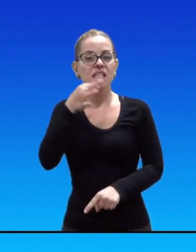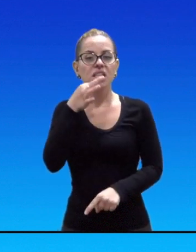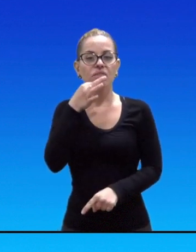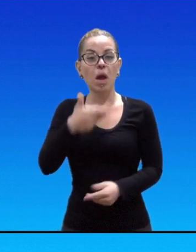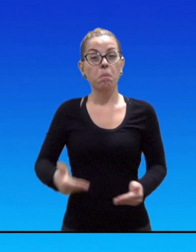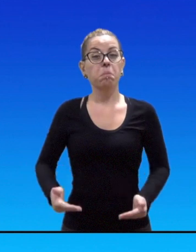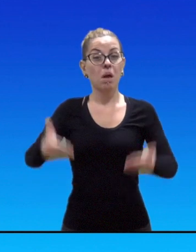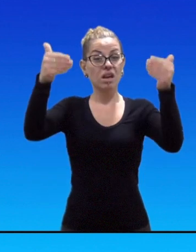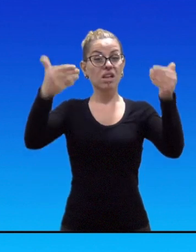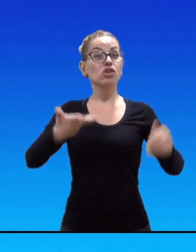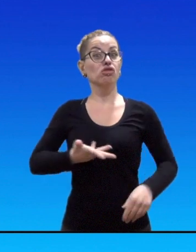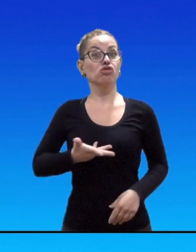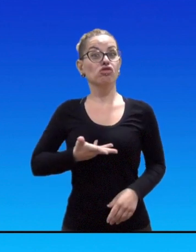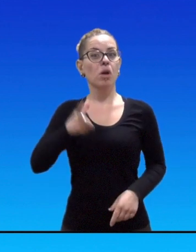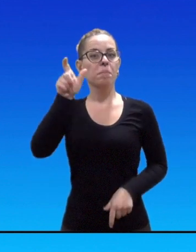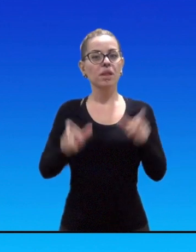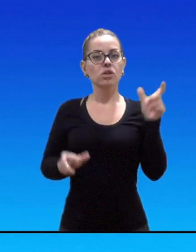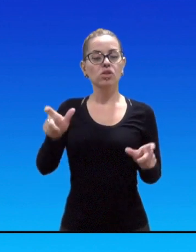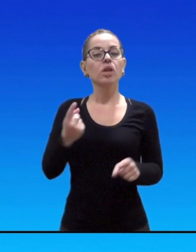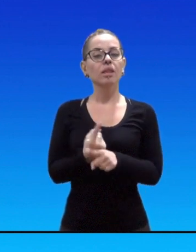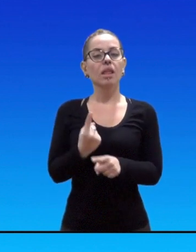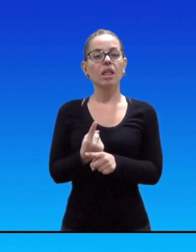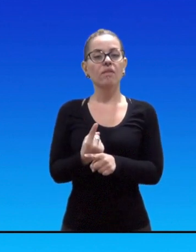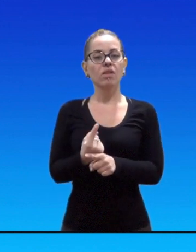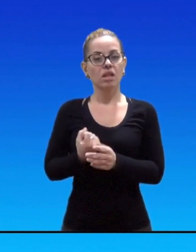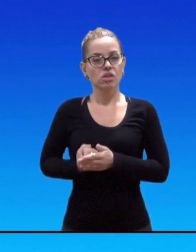ma come interazione tra persone con minorazione e barriere comportamentali ed ambientali